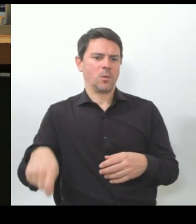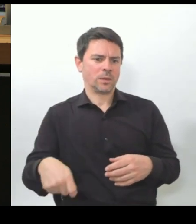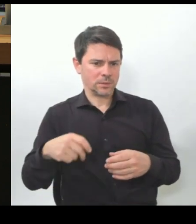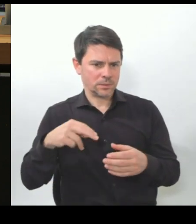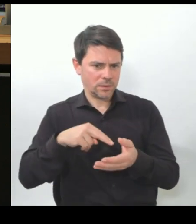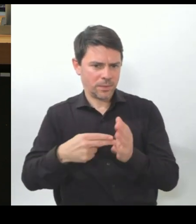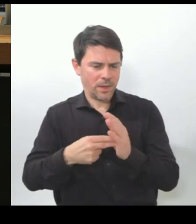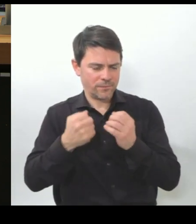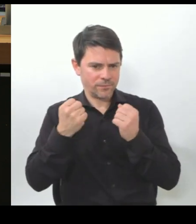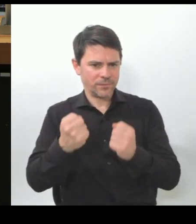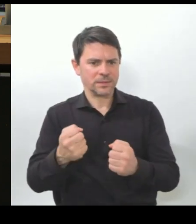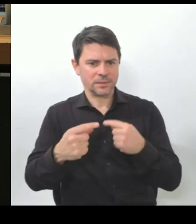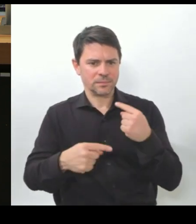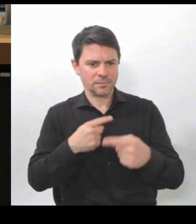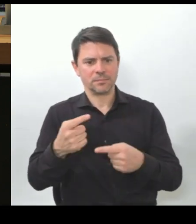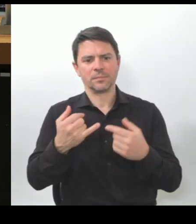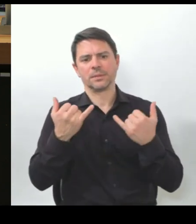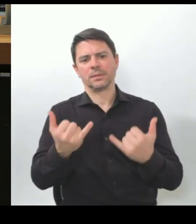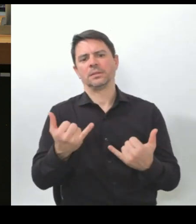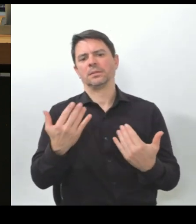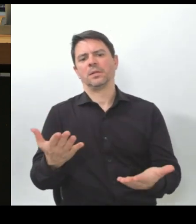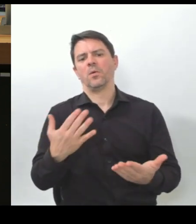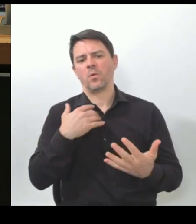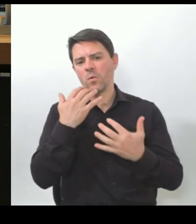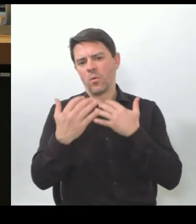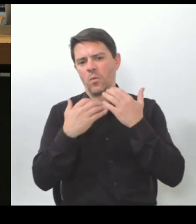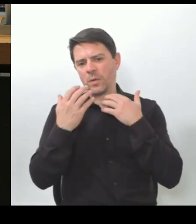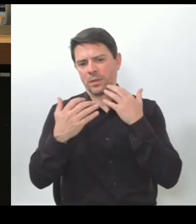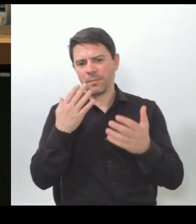auch auf einem guten Weg und ich bedanke mich für die Aufmerksamkeit.(Beifall) (Rednerwechsel)